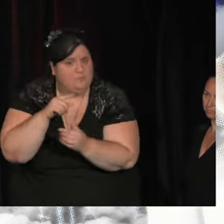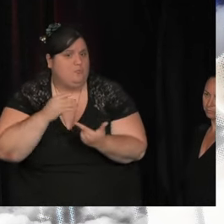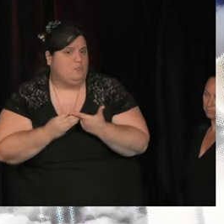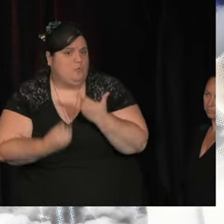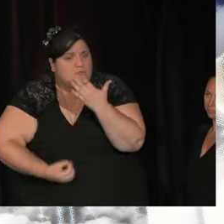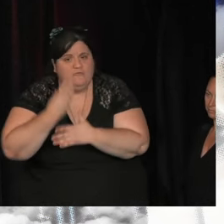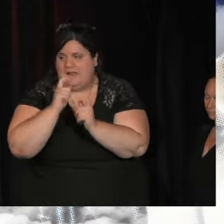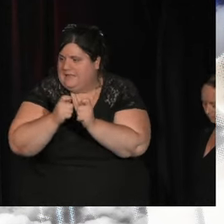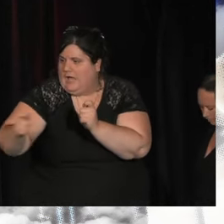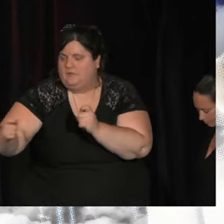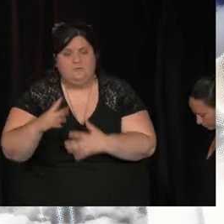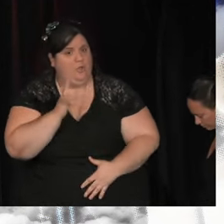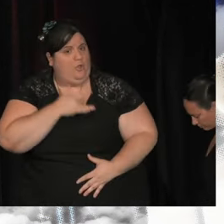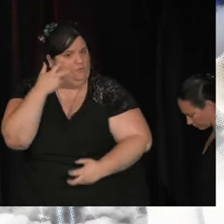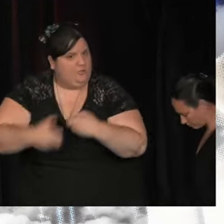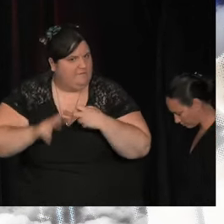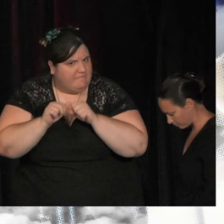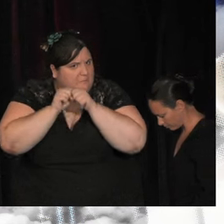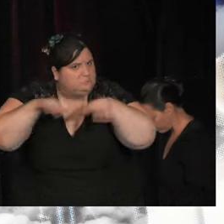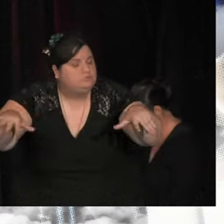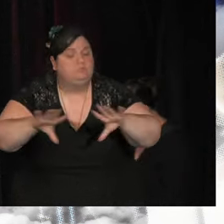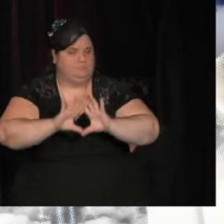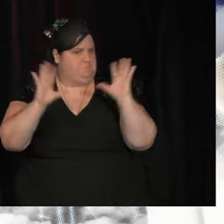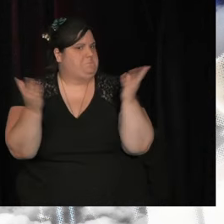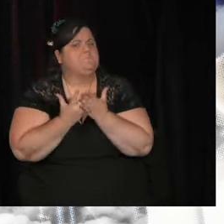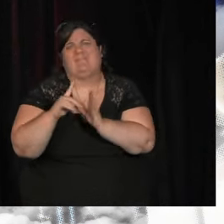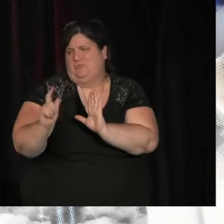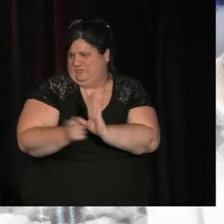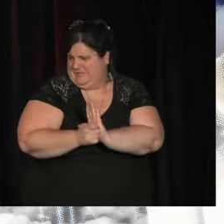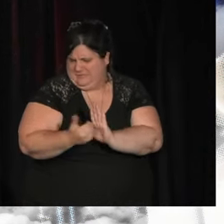Et en 2014, sur scène, quasiment dès le début,